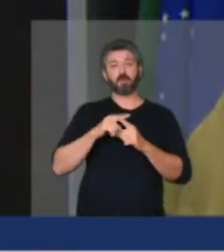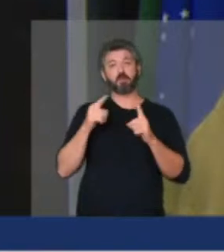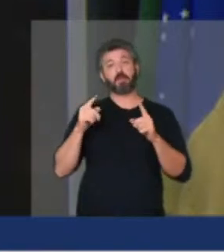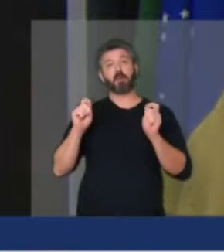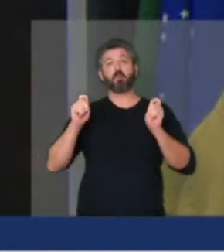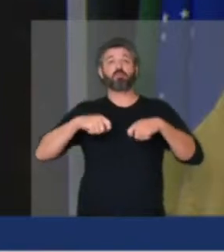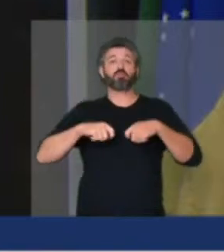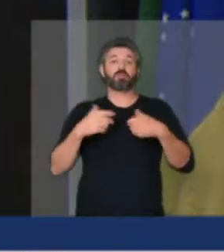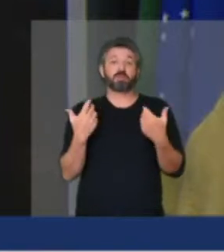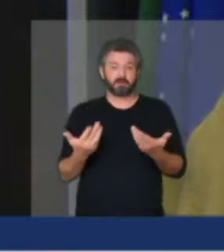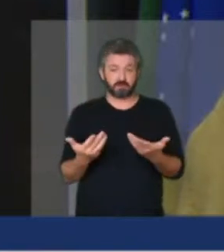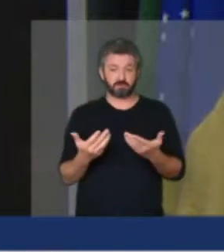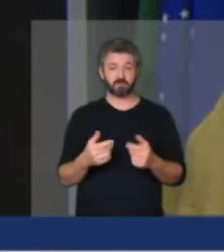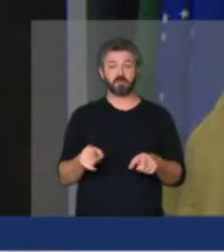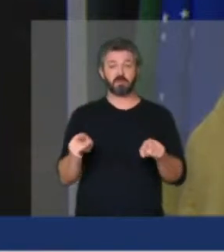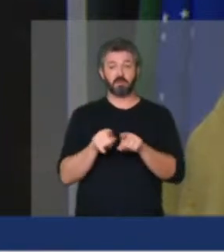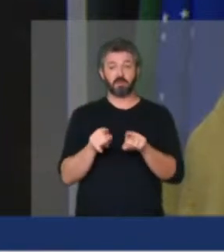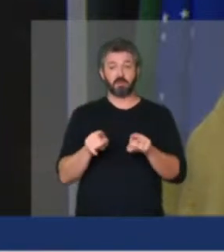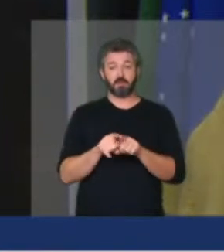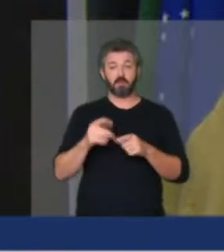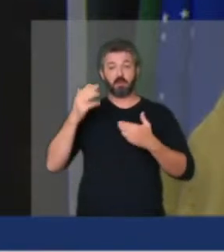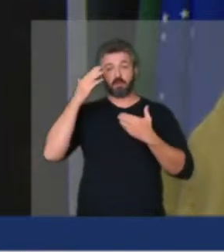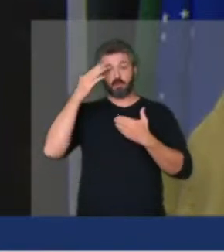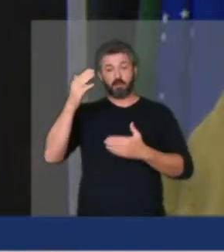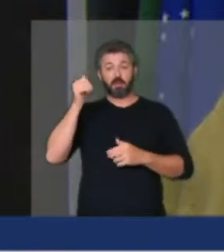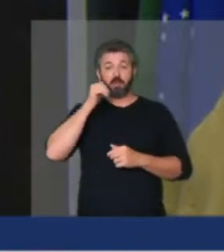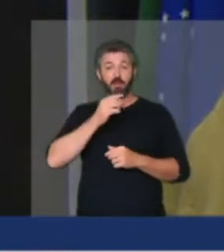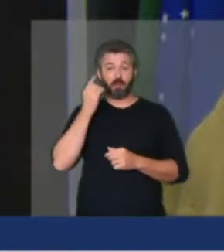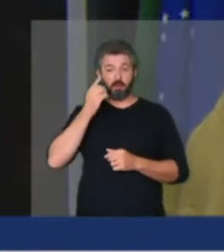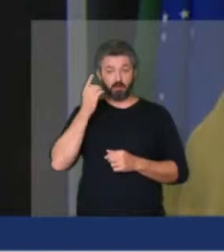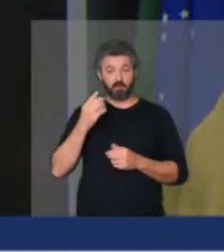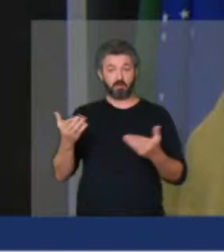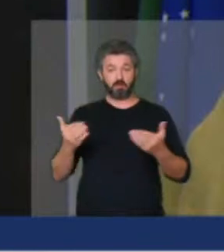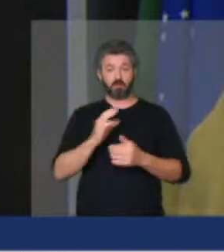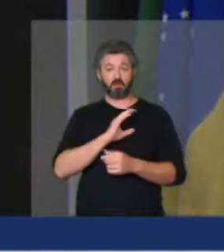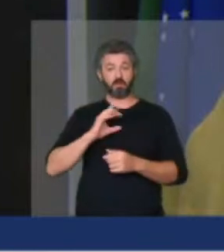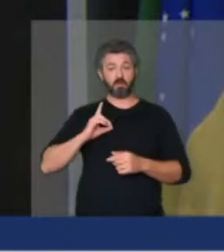AGRADECER A DEPUTADA, E HOJE COORDENADORA DA BANCADA FEMININA DA SECRETARIA DA MULHER, A DEPUTADA CELINA LEÃ O. QUE SEMPRE NOS APOIOU PARA